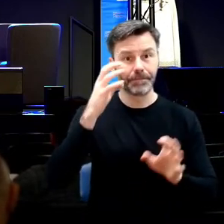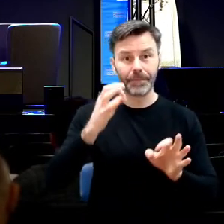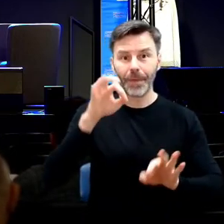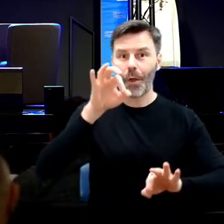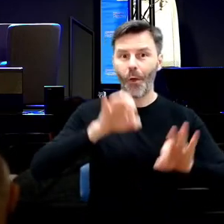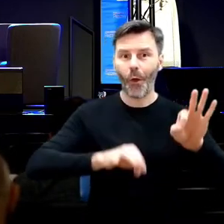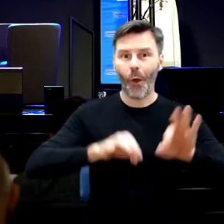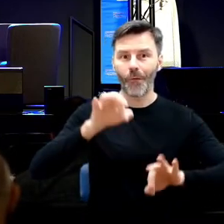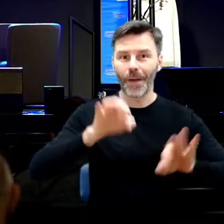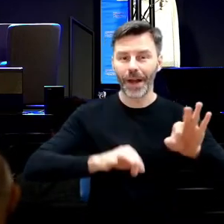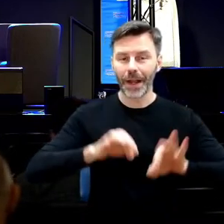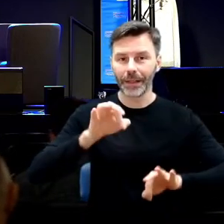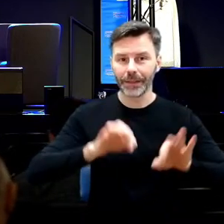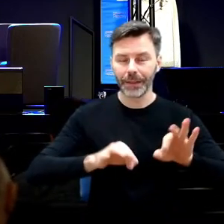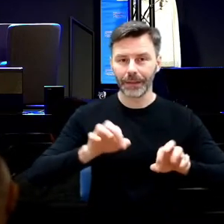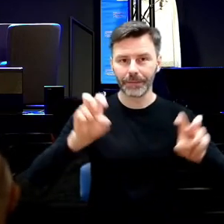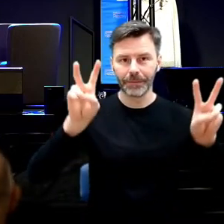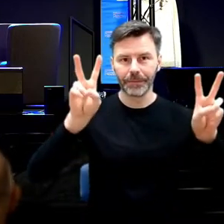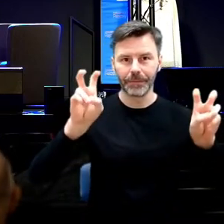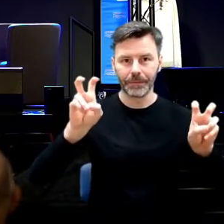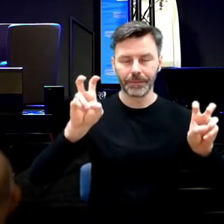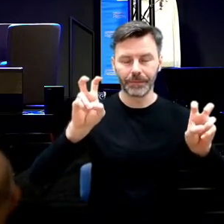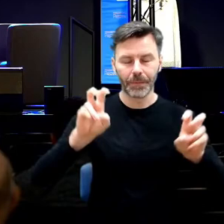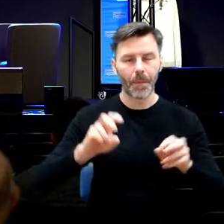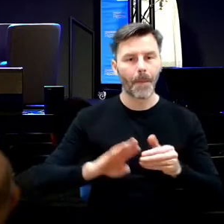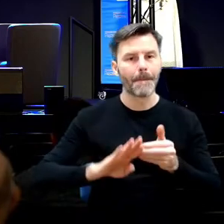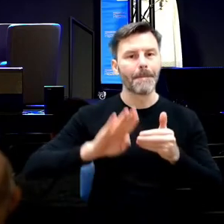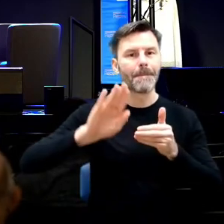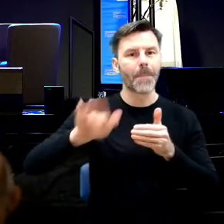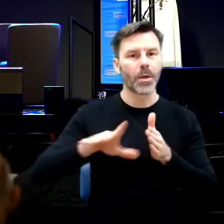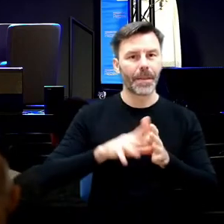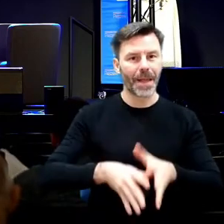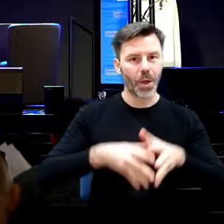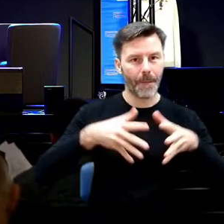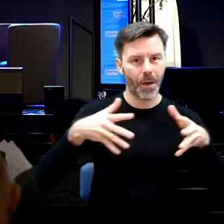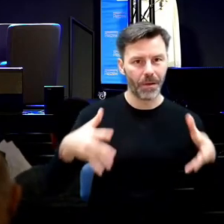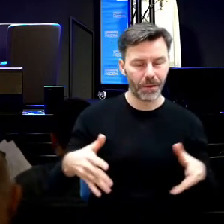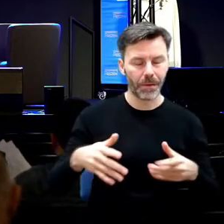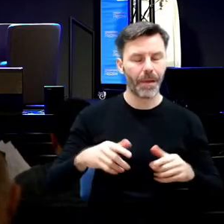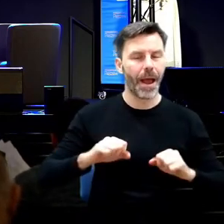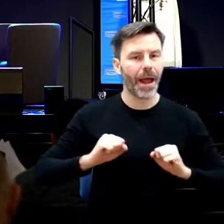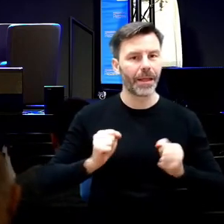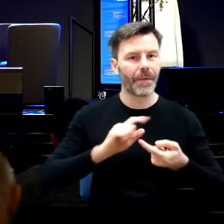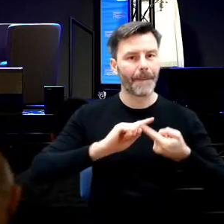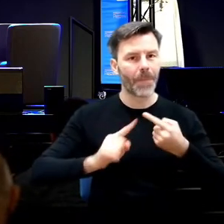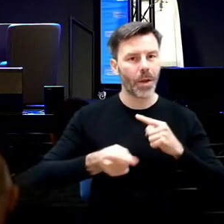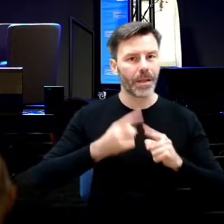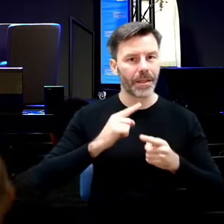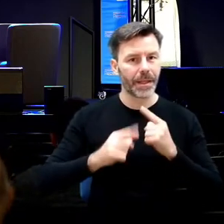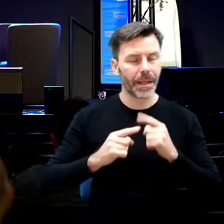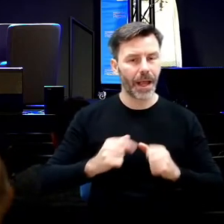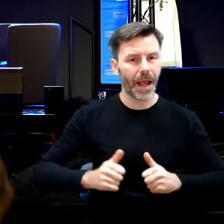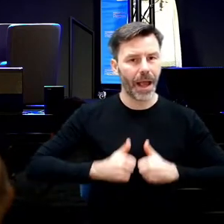"Poza Metropolią - aktywna polityka mieszkaniowa jako szansa na rozwój miast małych i średnich".